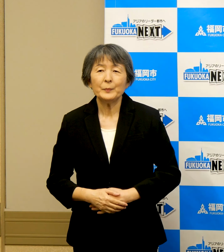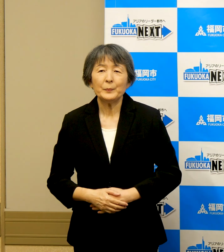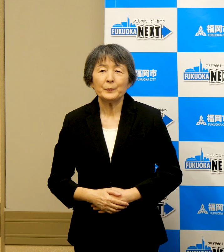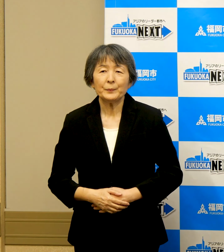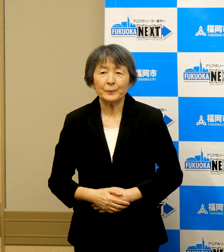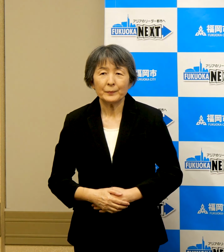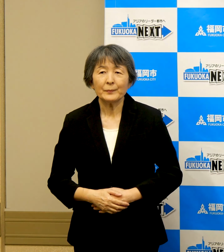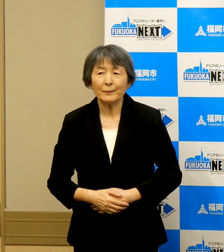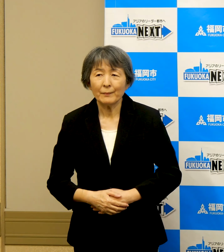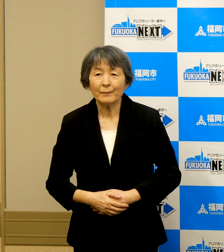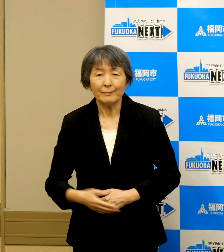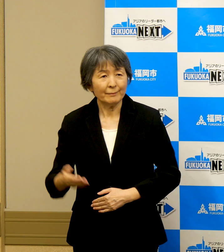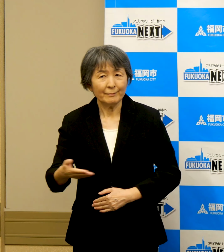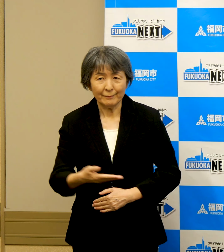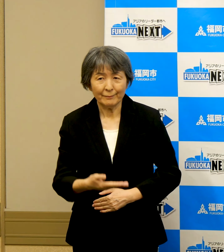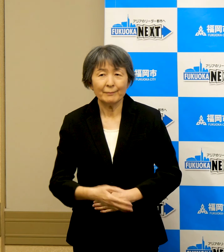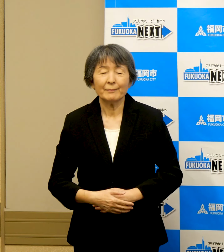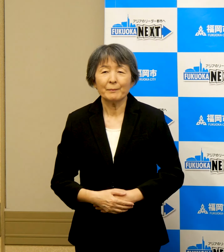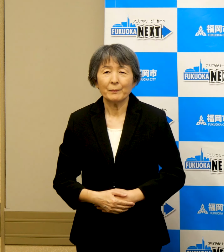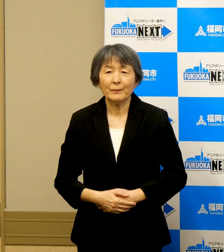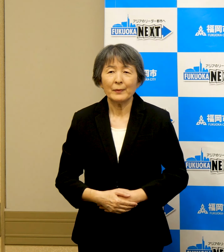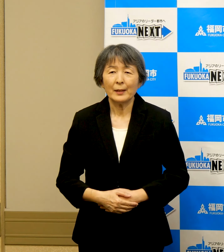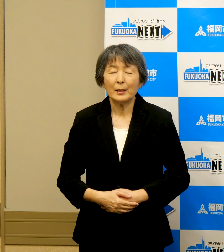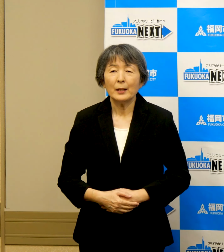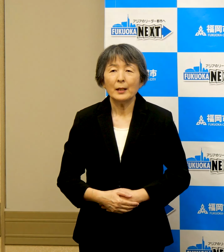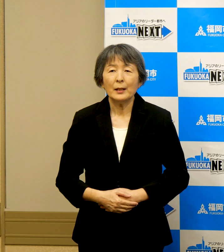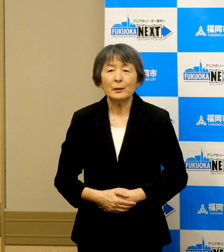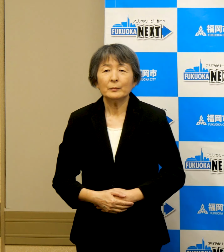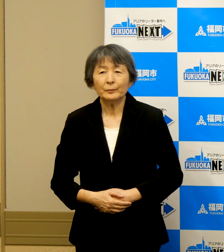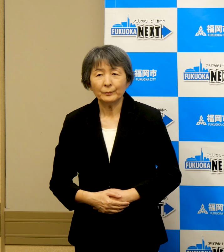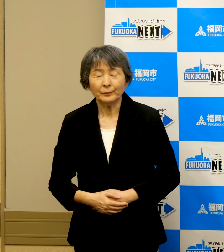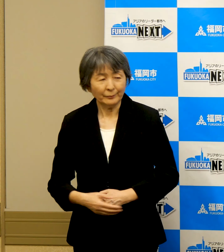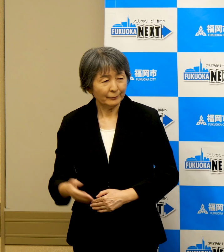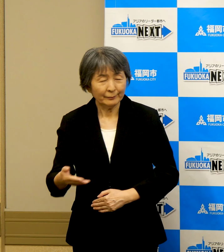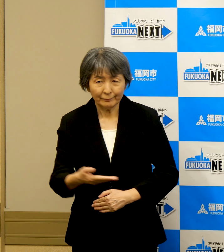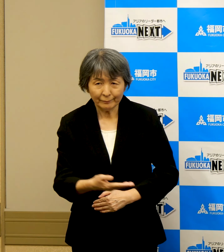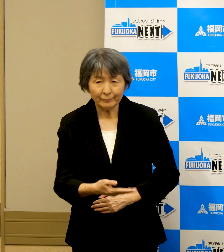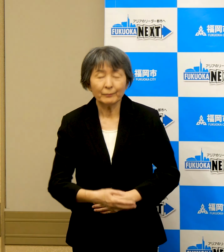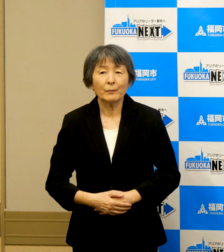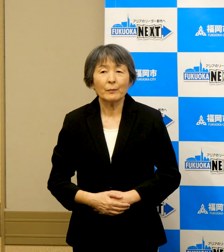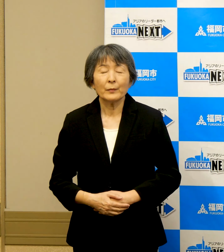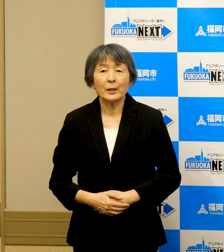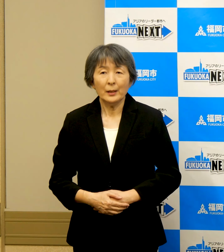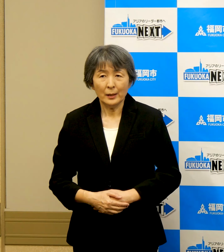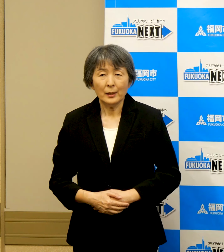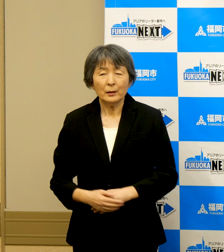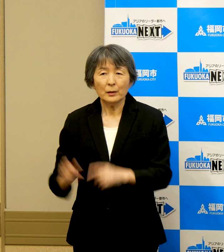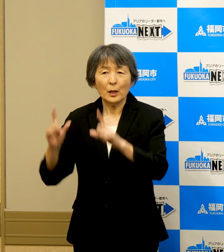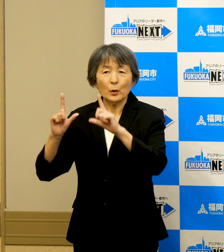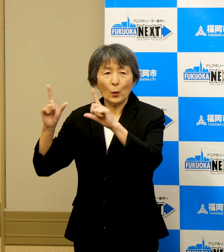(市長)じゃあ1 2で 順番に (記者)西日本新聞の小川と申します 先ほどの東京の関連なんですけれども